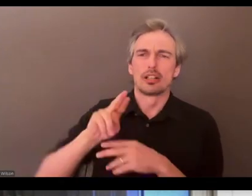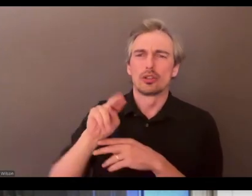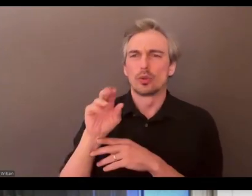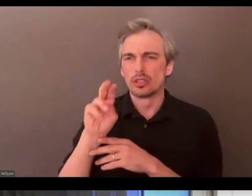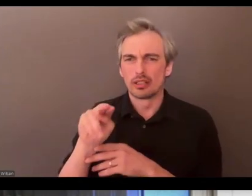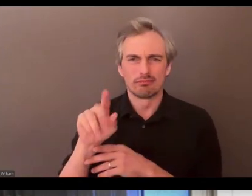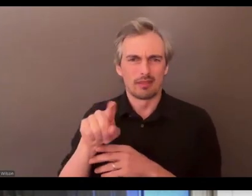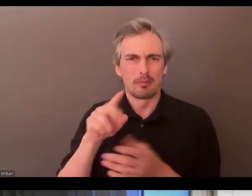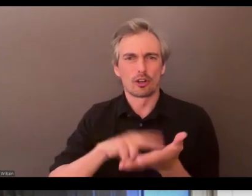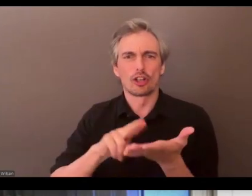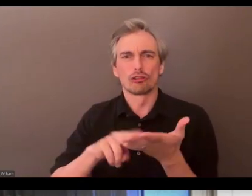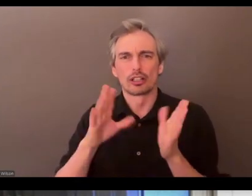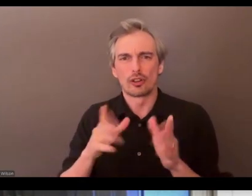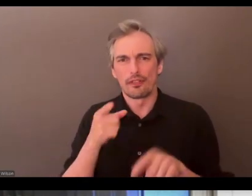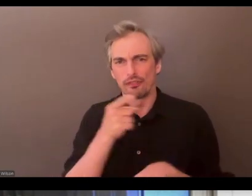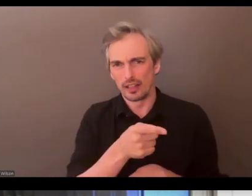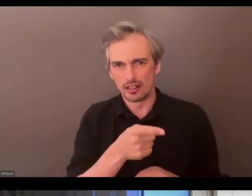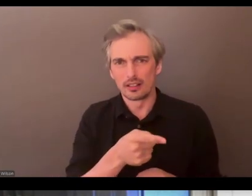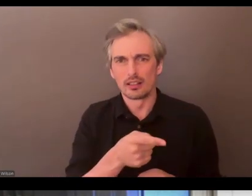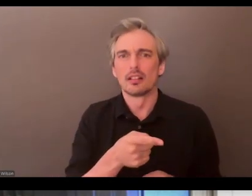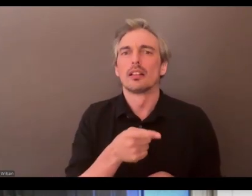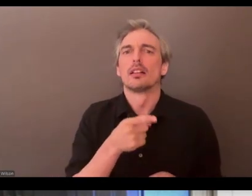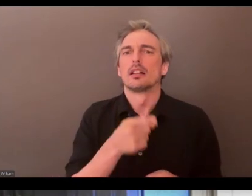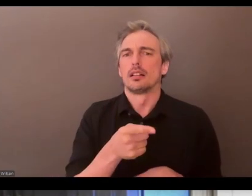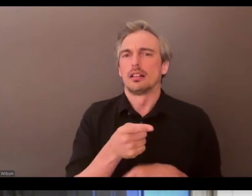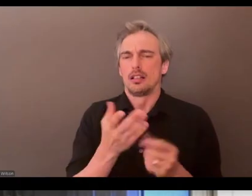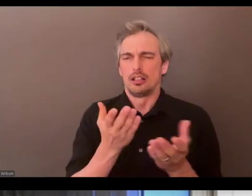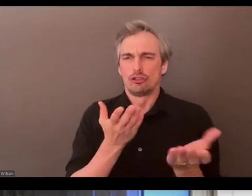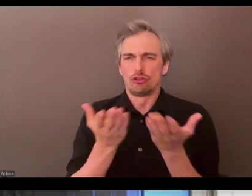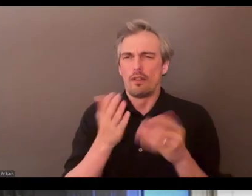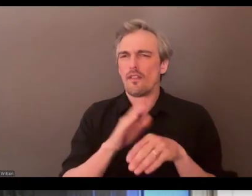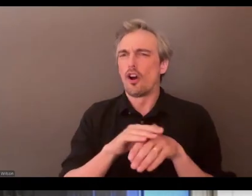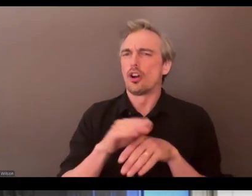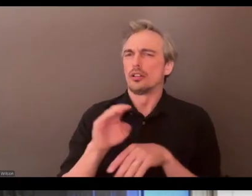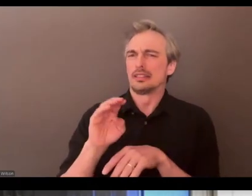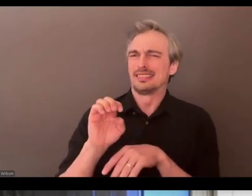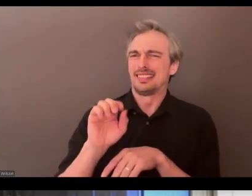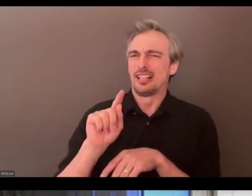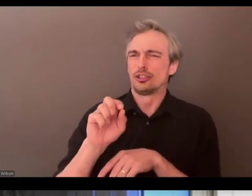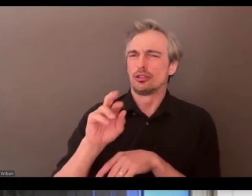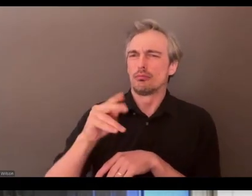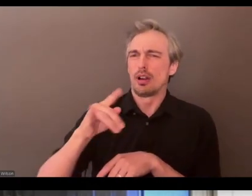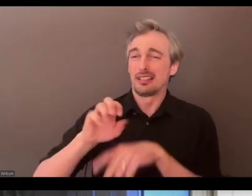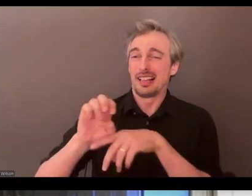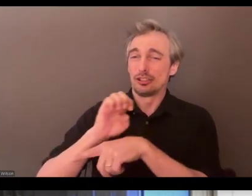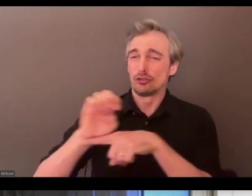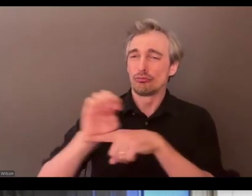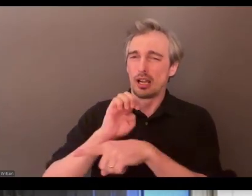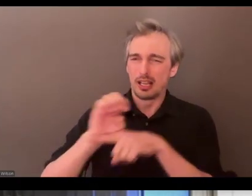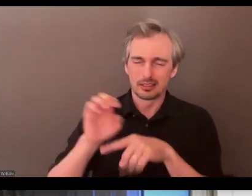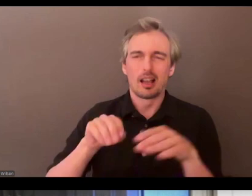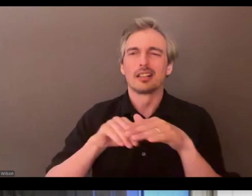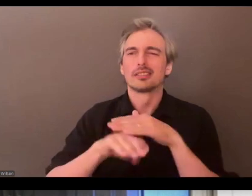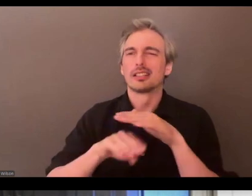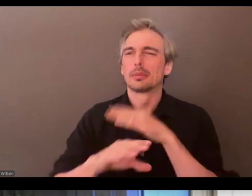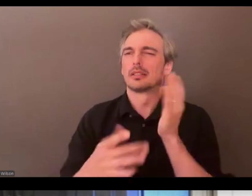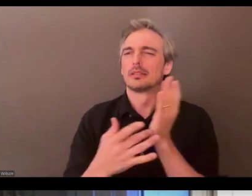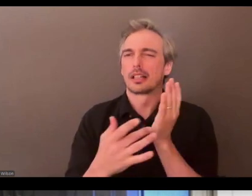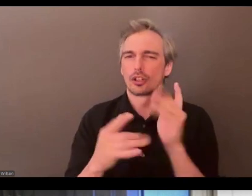その役割では、企業の技術的アクセシビリティプログラムチ ー ムに所属し、組織全体でアクセシビリティを強化しています。